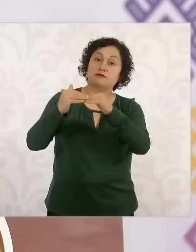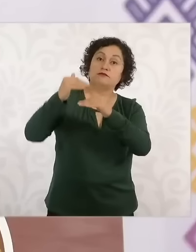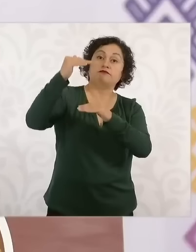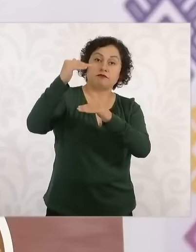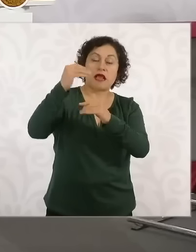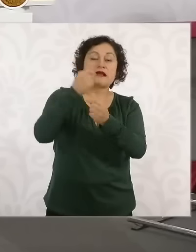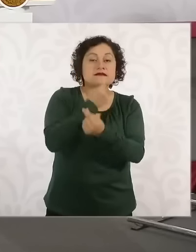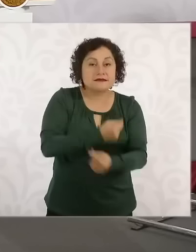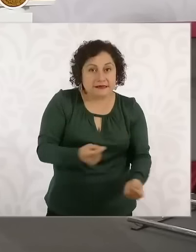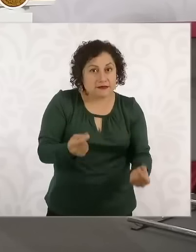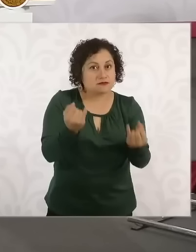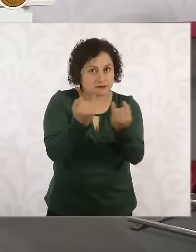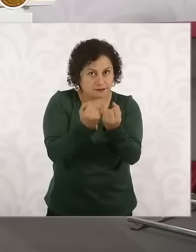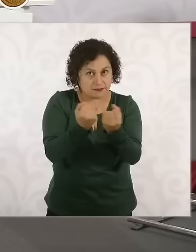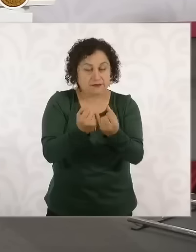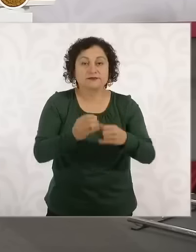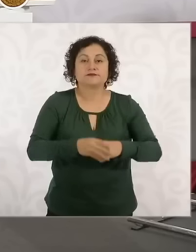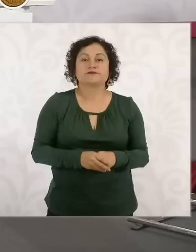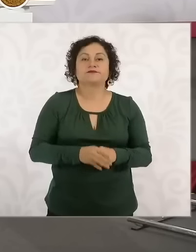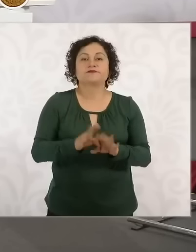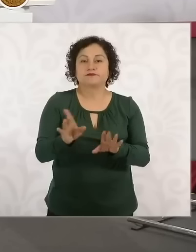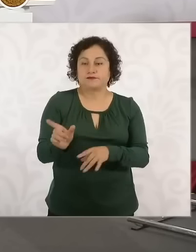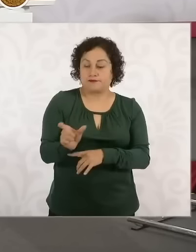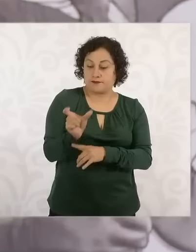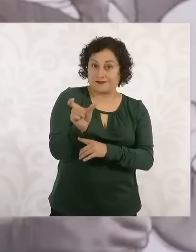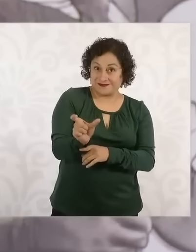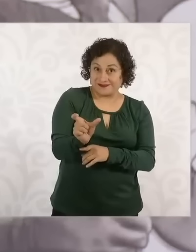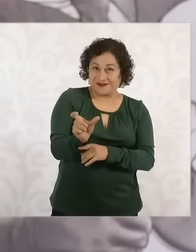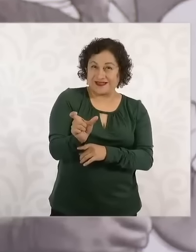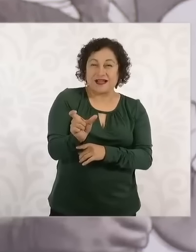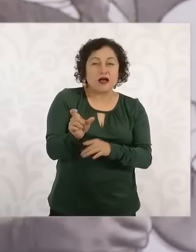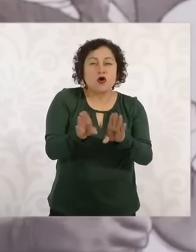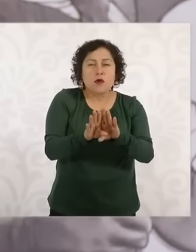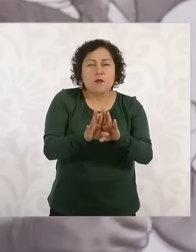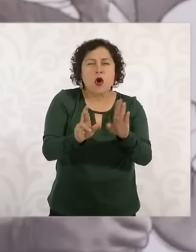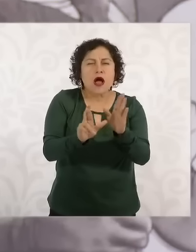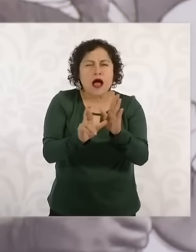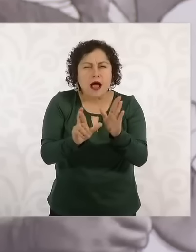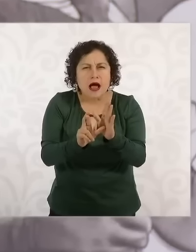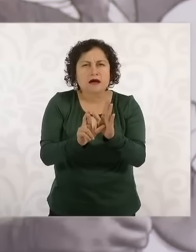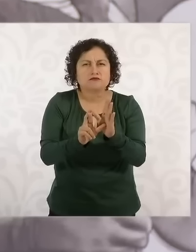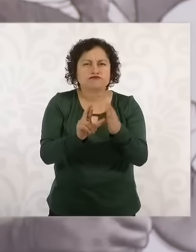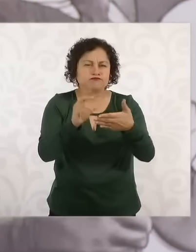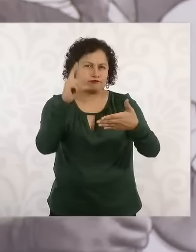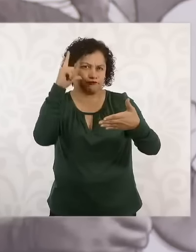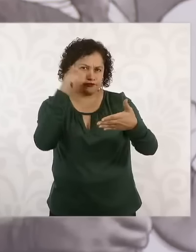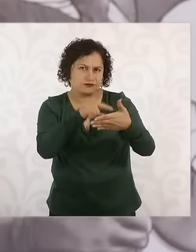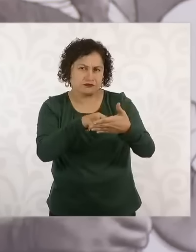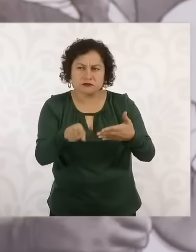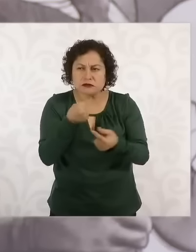Y la identificación en el caso de las niñas y los niños o menores de 18 años, para ser exactos,